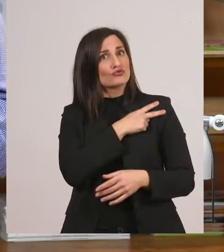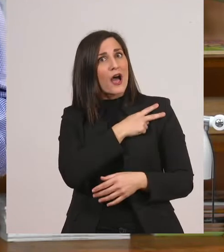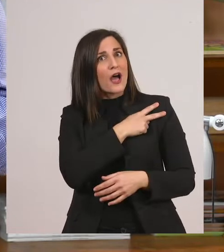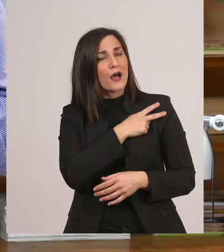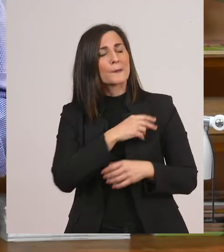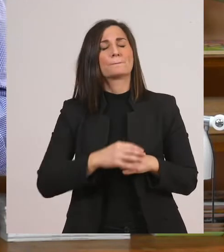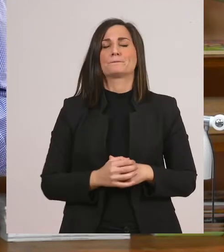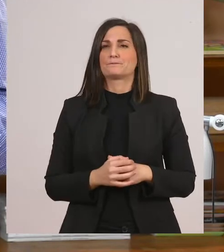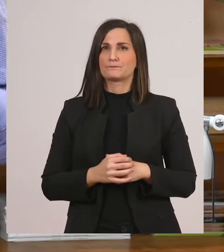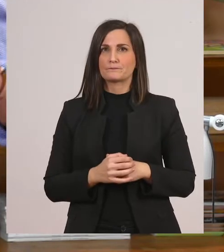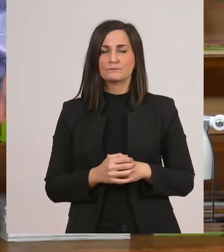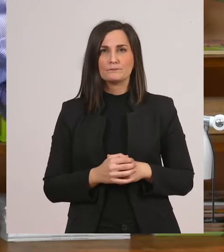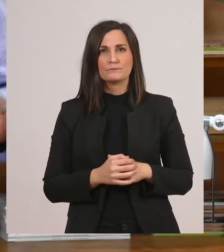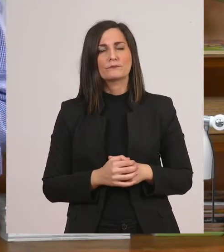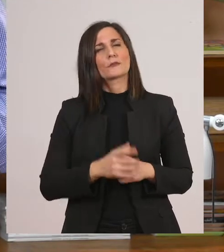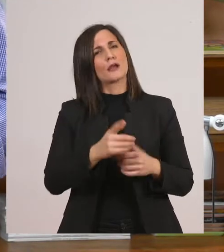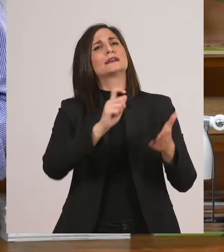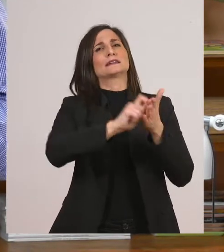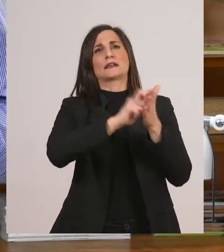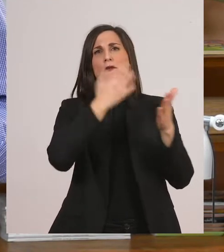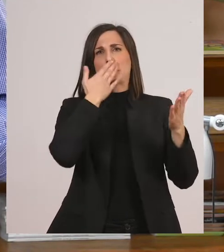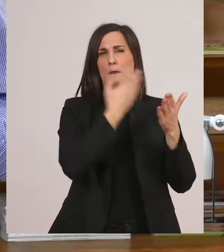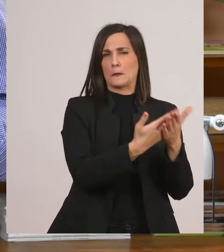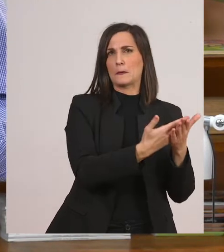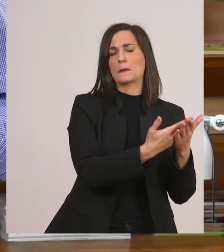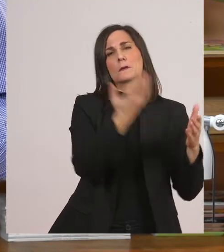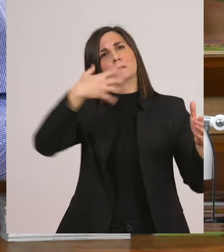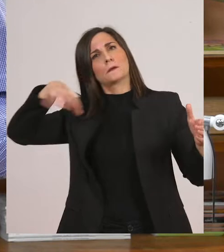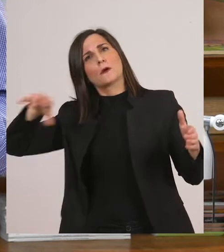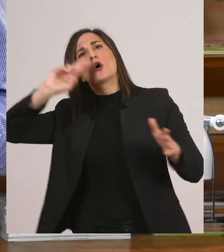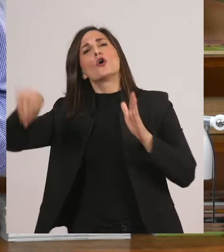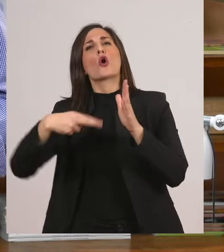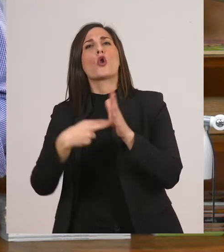Εκτός από αυτά του ρόλου του συγγραφέα, έχουμε να θυμηθούμε και το ρόλο του γραμματέα.